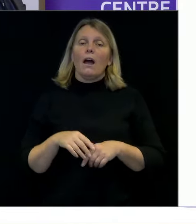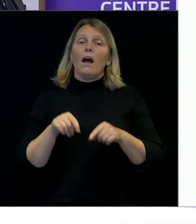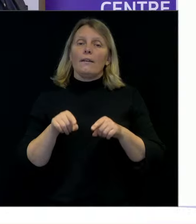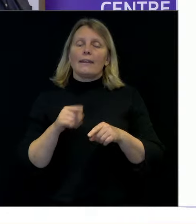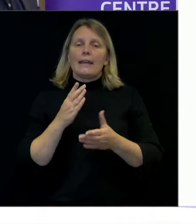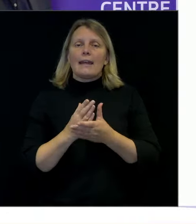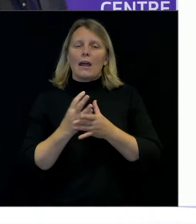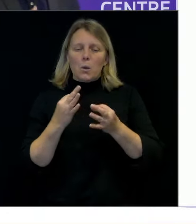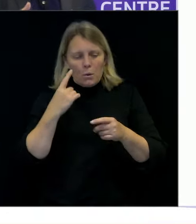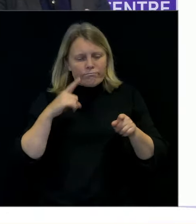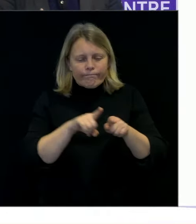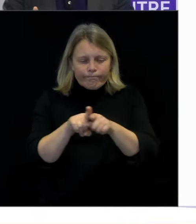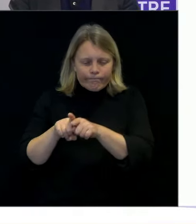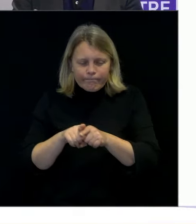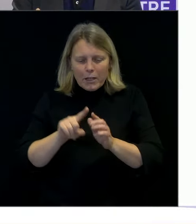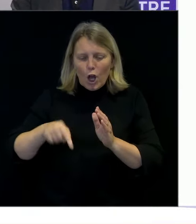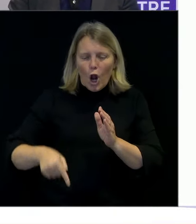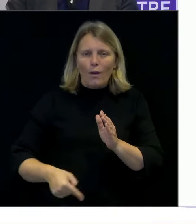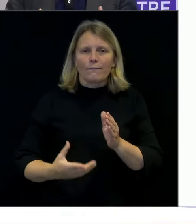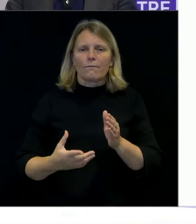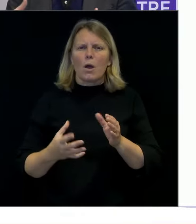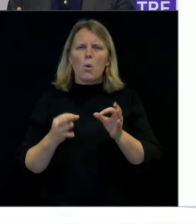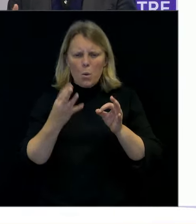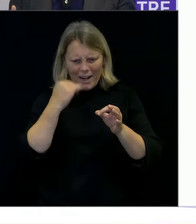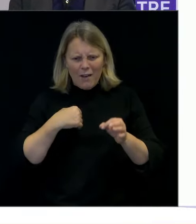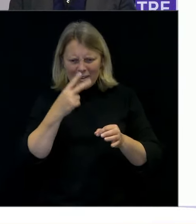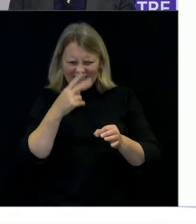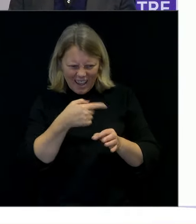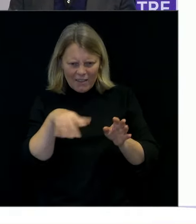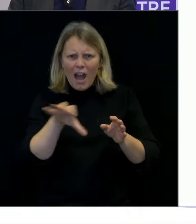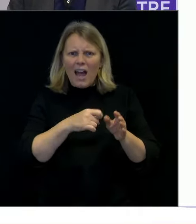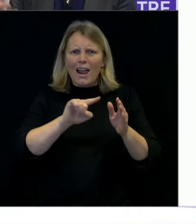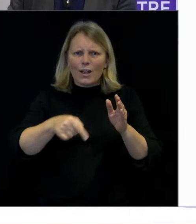Det handlar om överensstämmelse av krav.